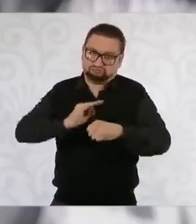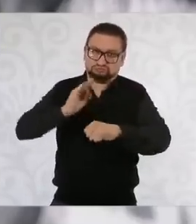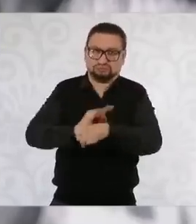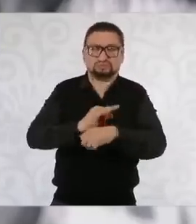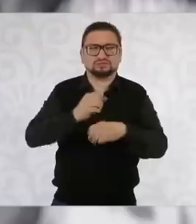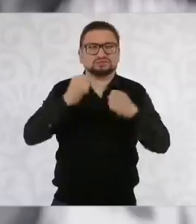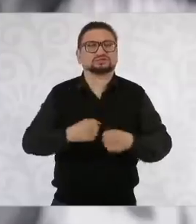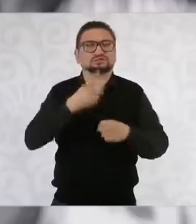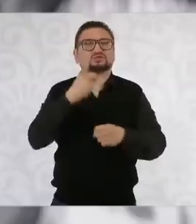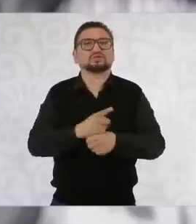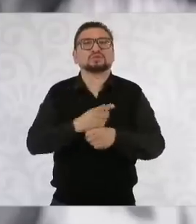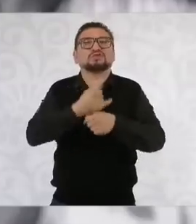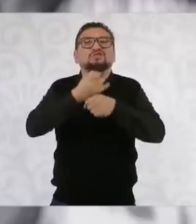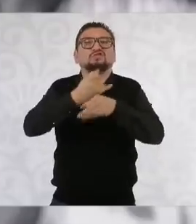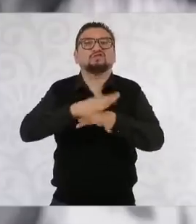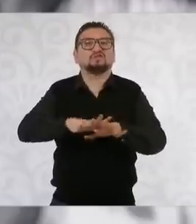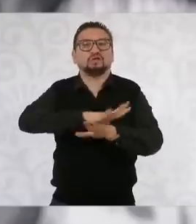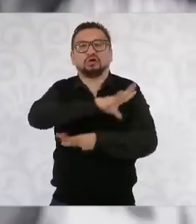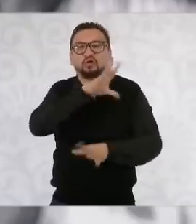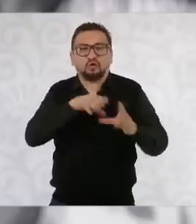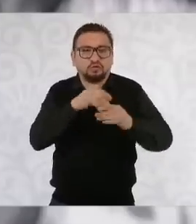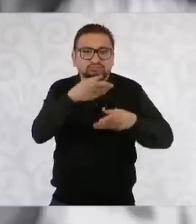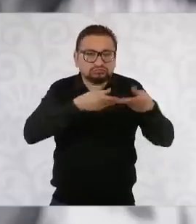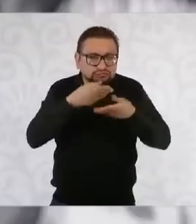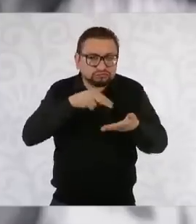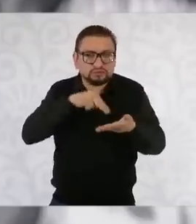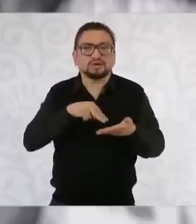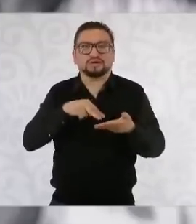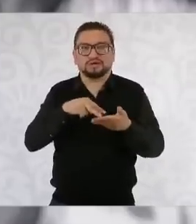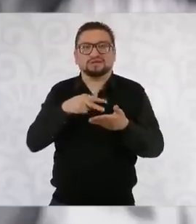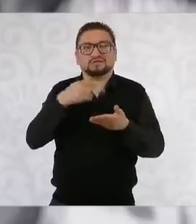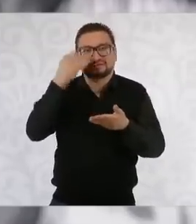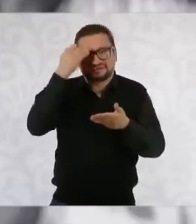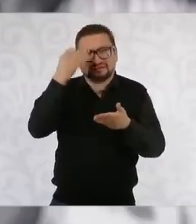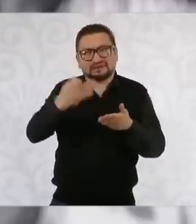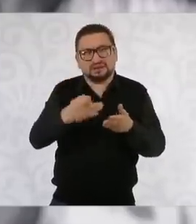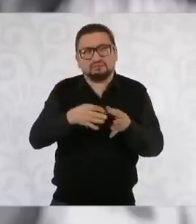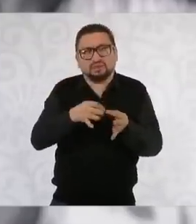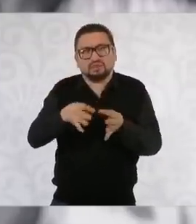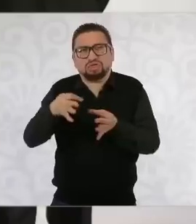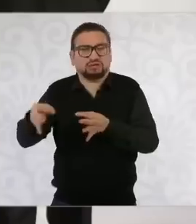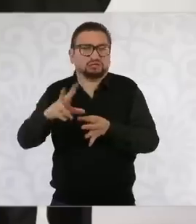a partir de la información que se tiene y evitar estos retrasos que se presentan